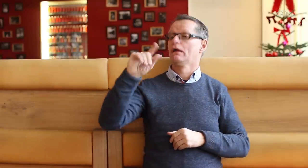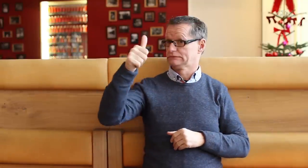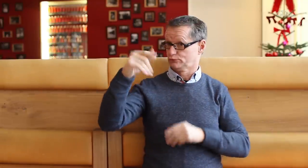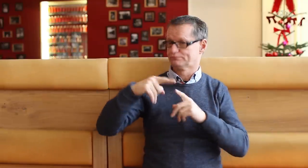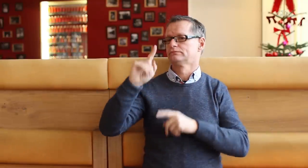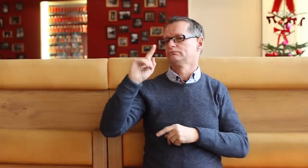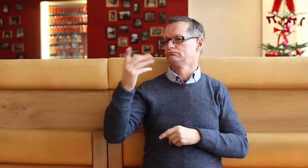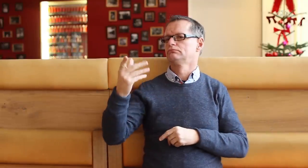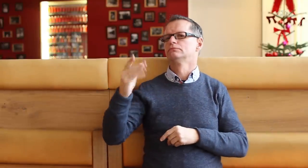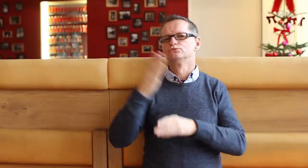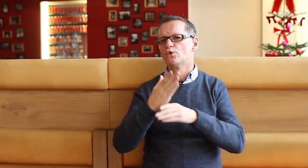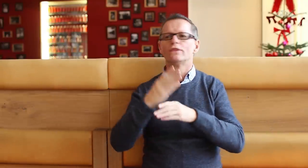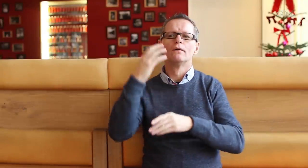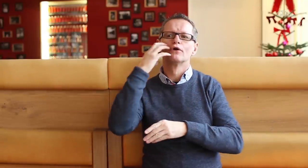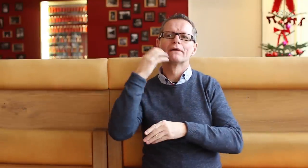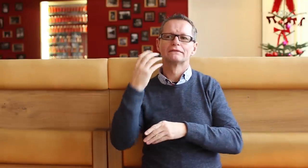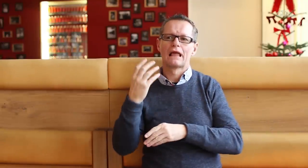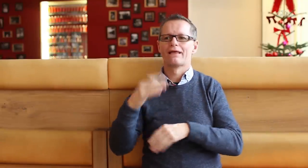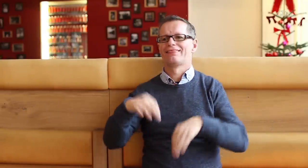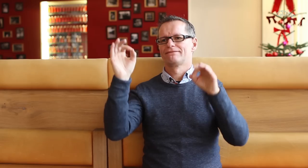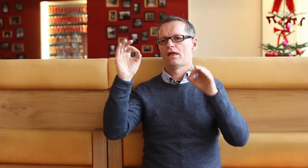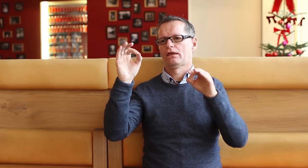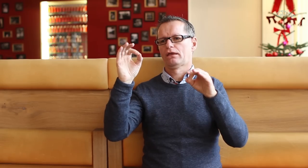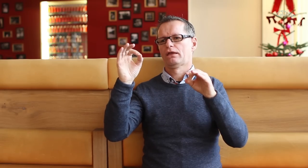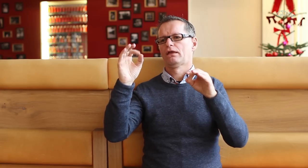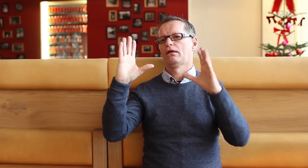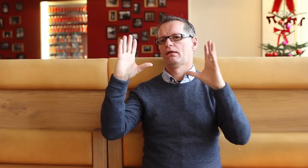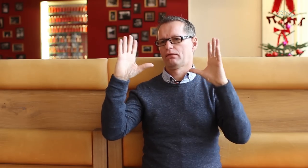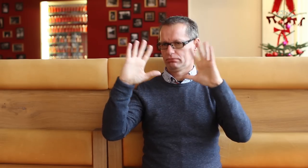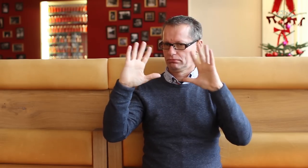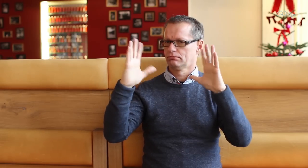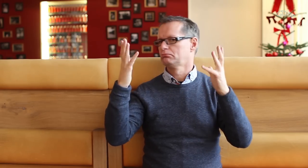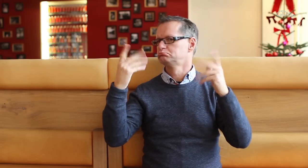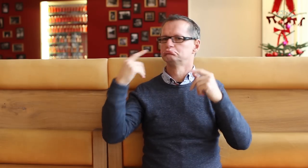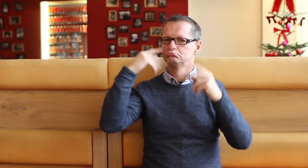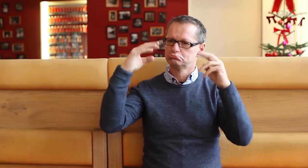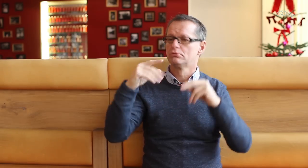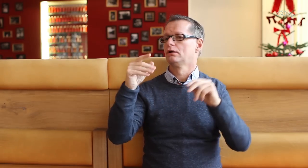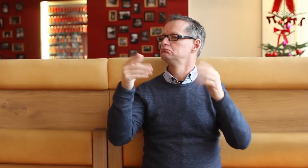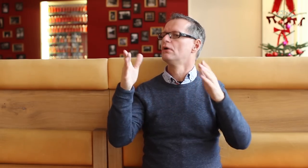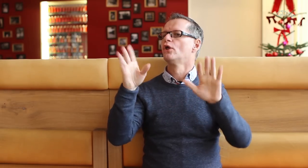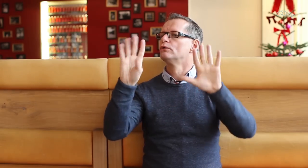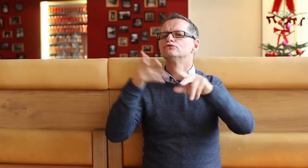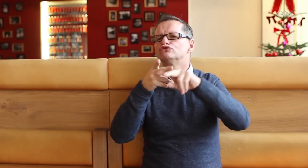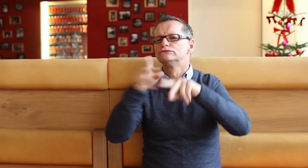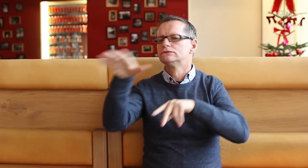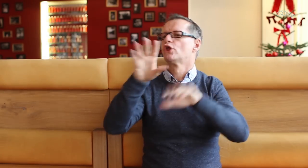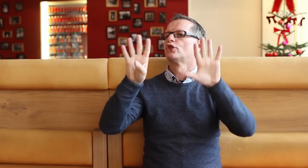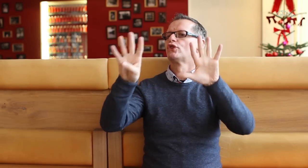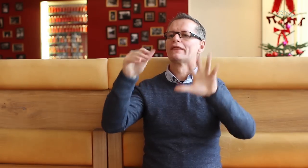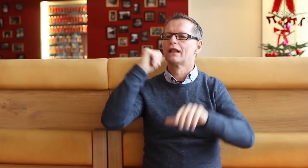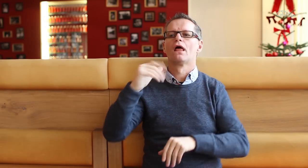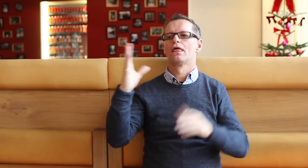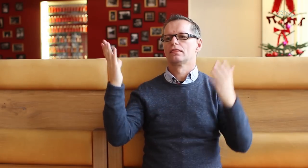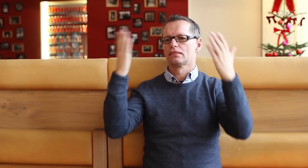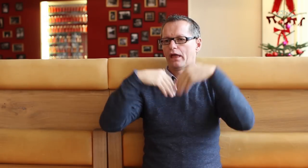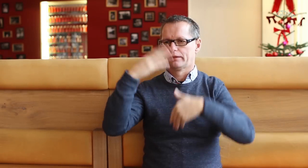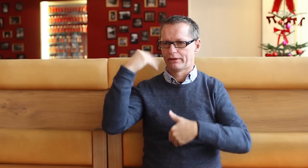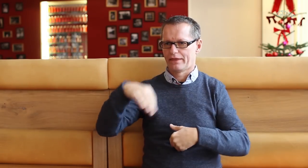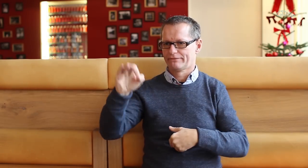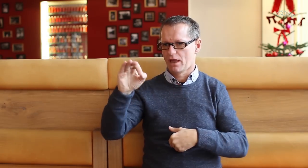Beim Typ 1 fängt es schon in der Pubertät an, dass sie weniger sehen. Im Durchschnitt fängt es mit 9 Jahren mit Nachtblindheit an.